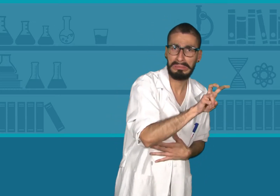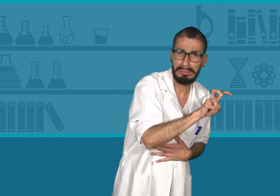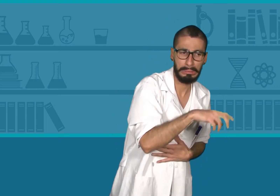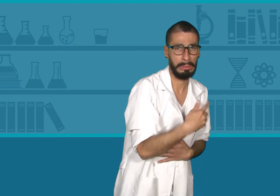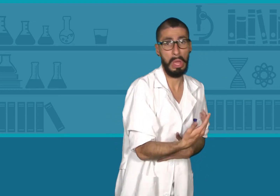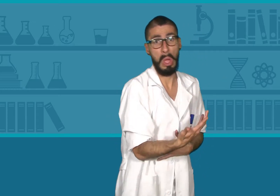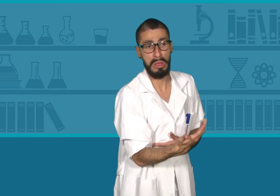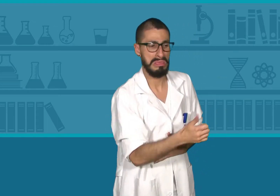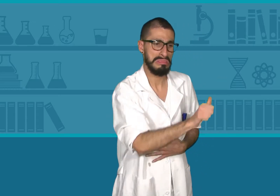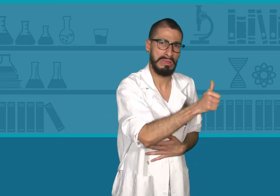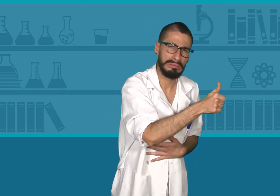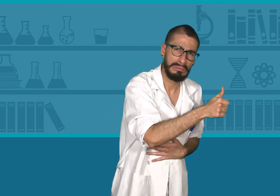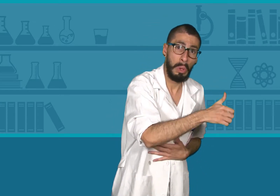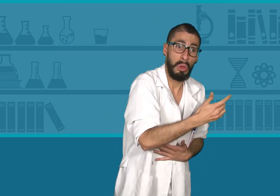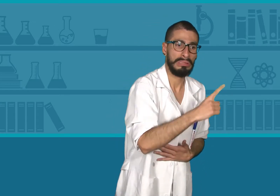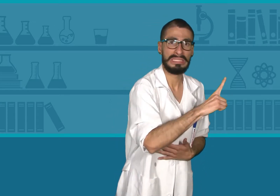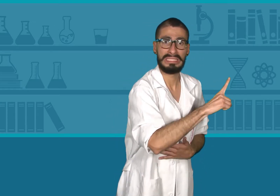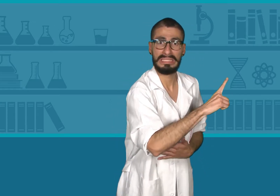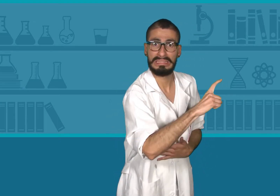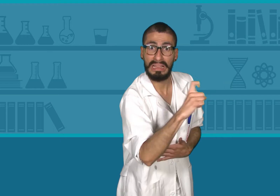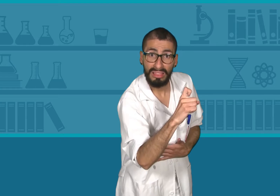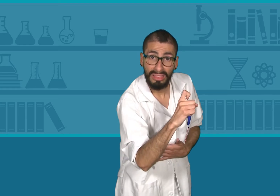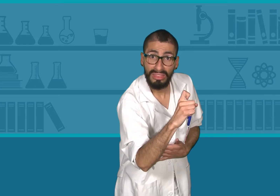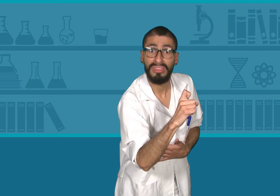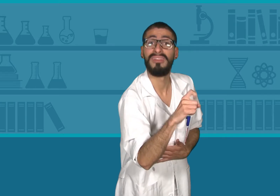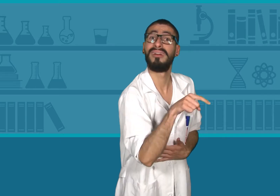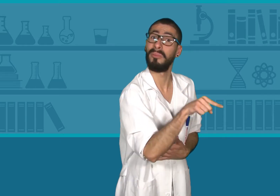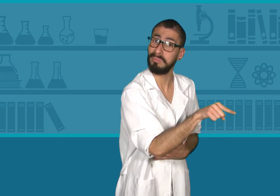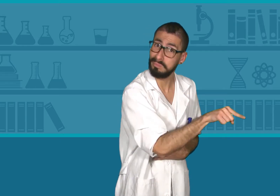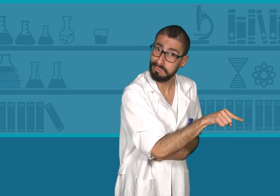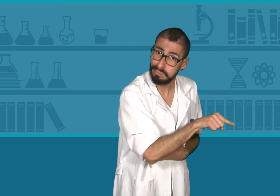otras siete micras, diez micras o hasta cien micras.